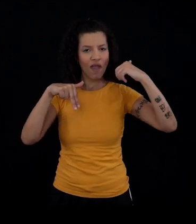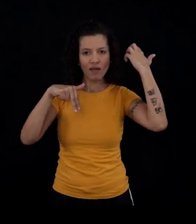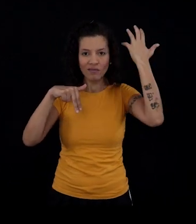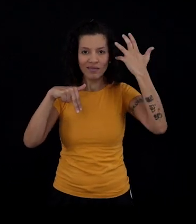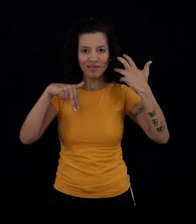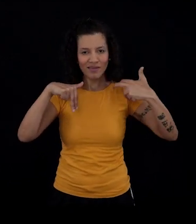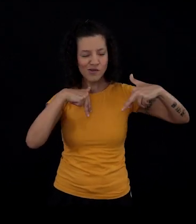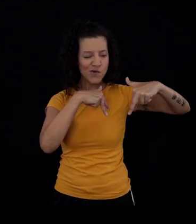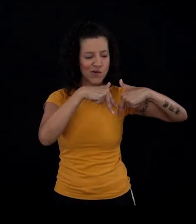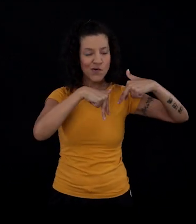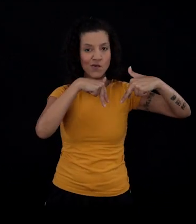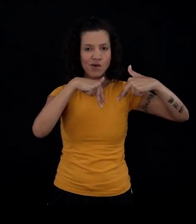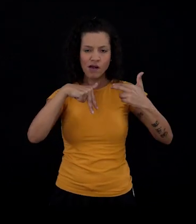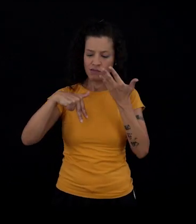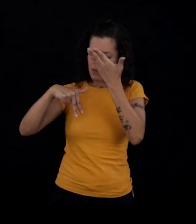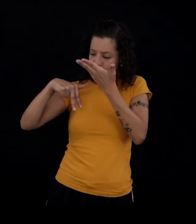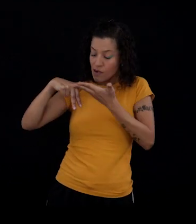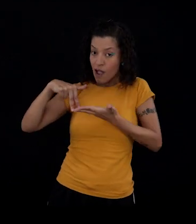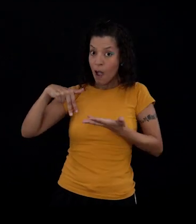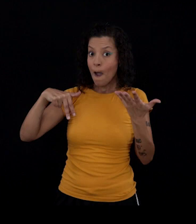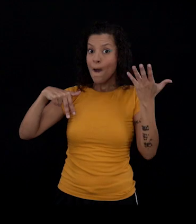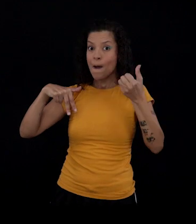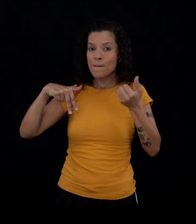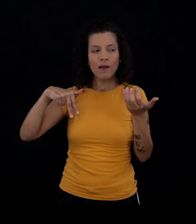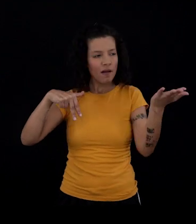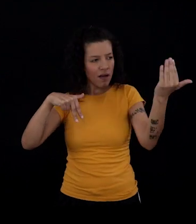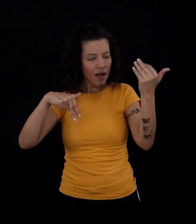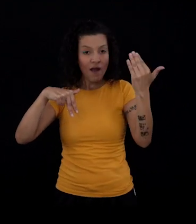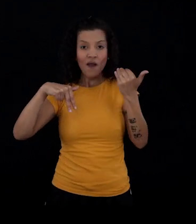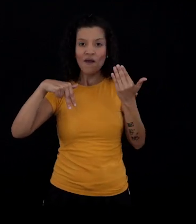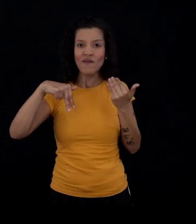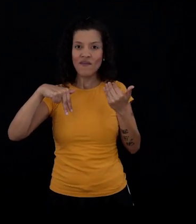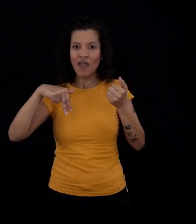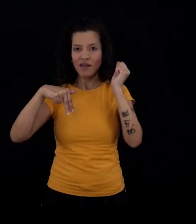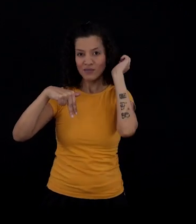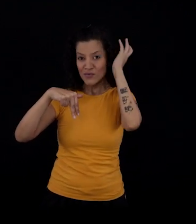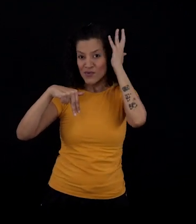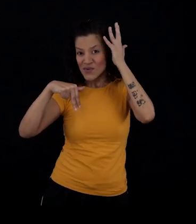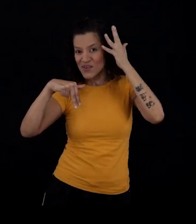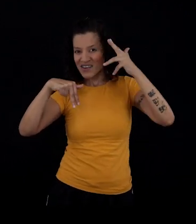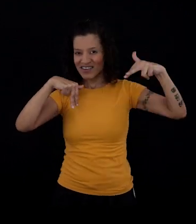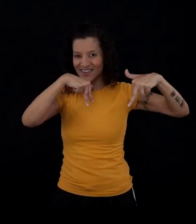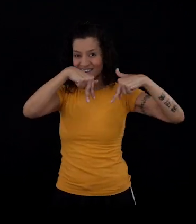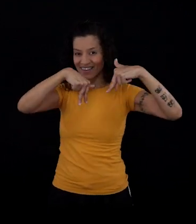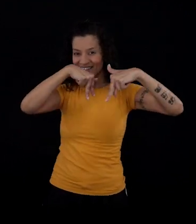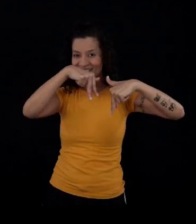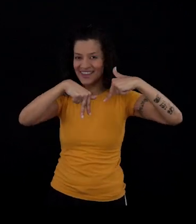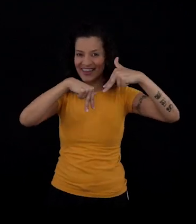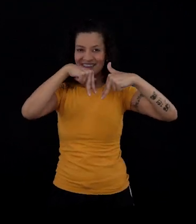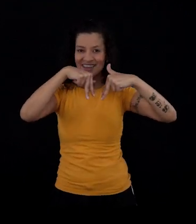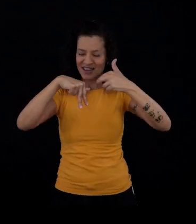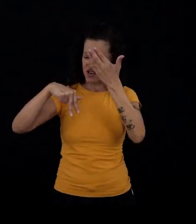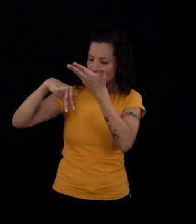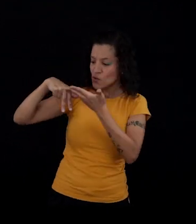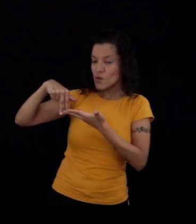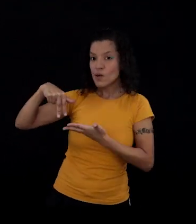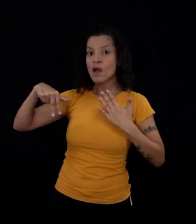Todo vestido de branco Para dançar com a cabocla Iaiá Todo vestido de branco